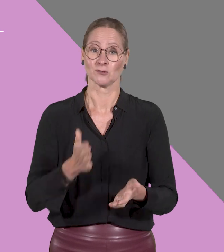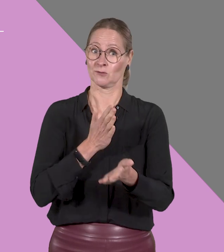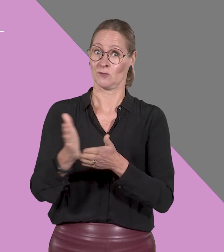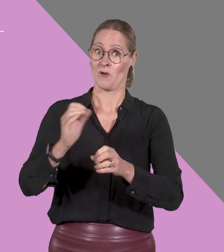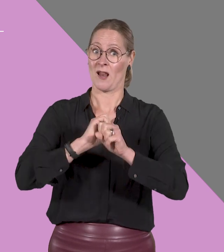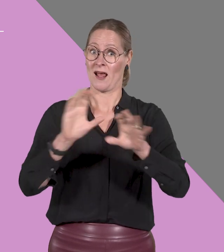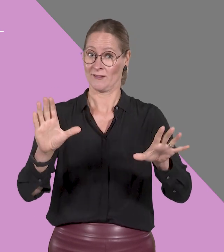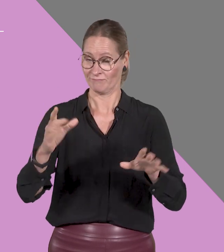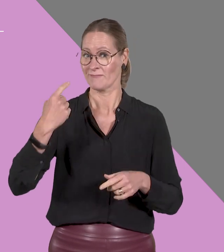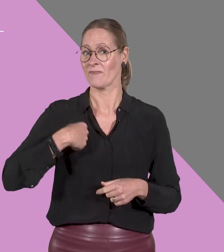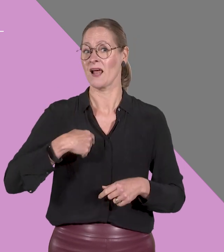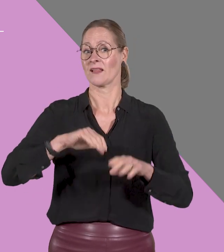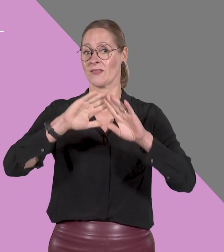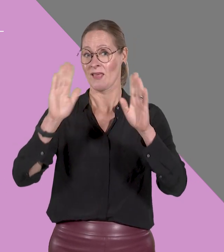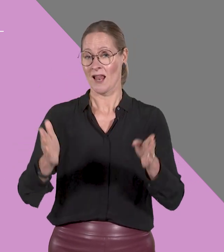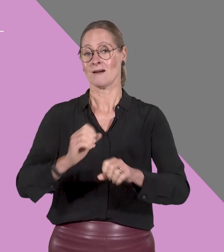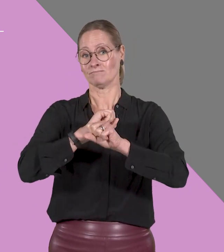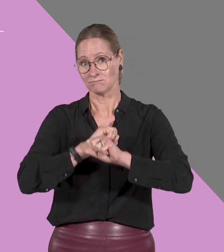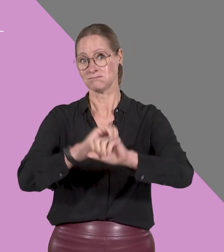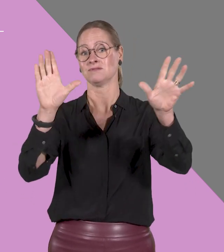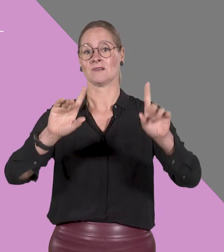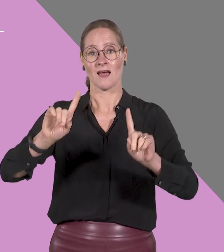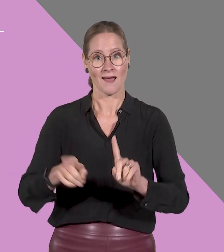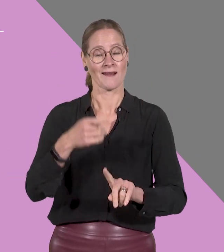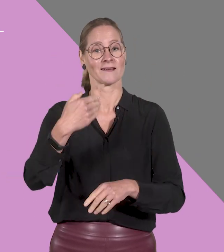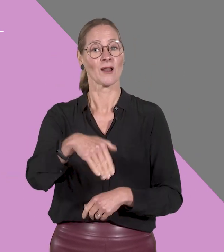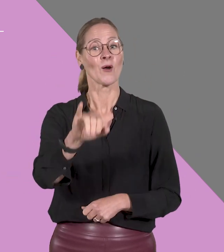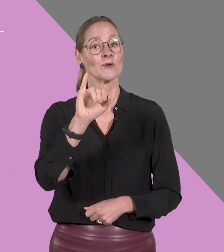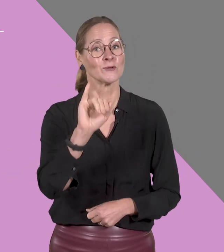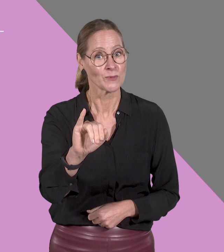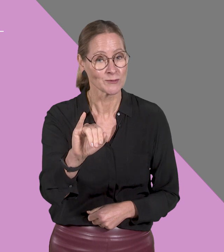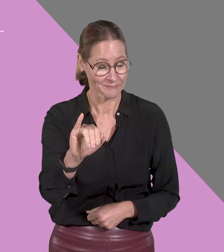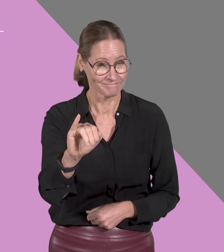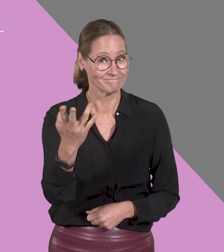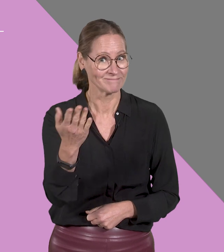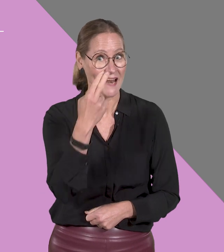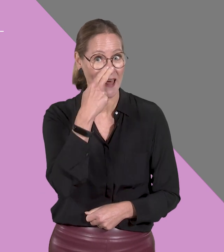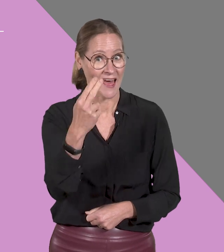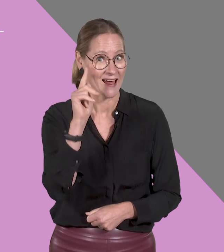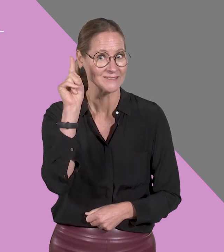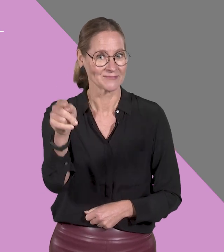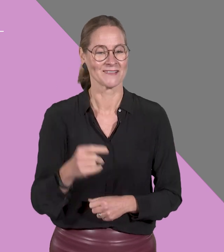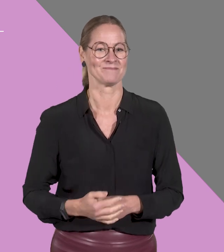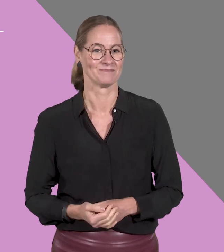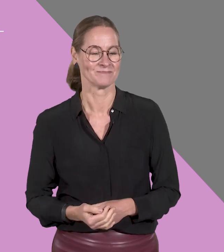Suora lähetys Valkeasta talosta alkaa kello 18.00, joten nähdään silloin!